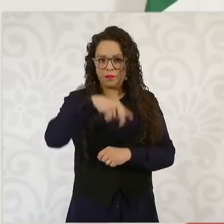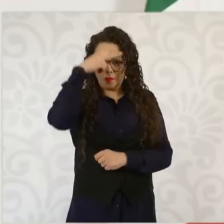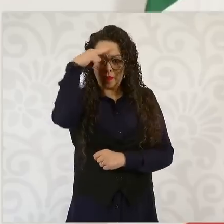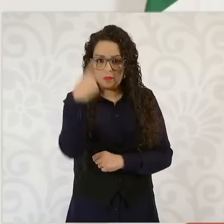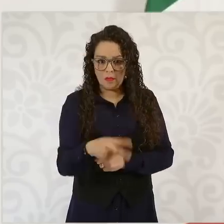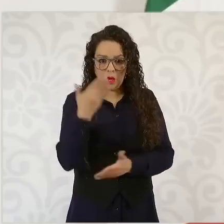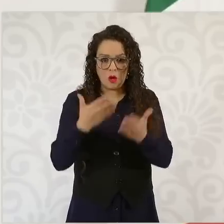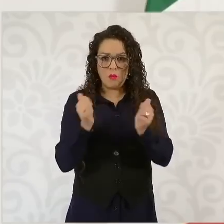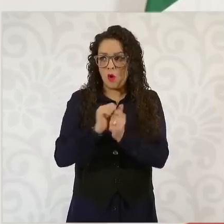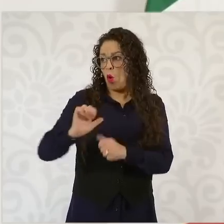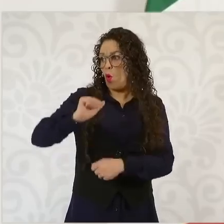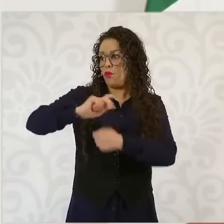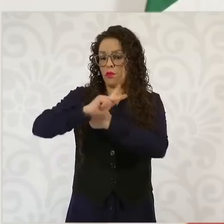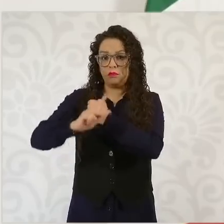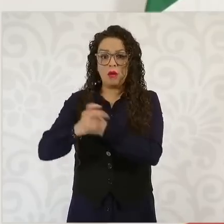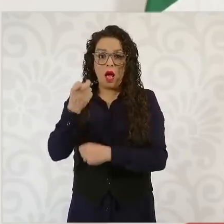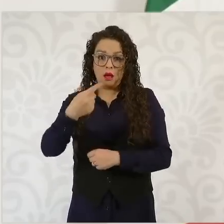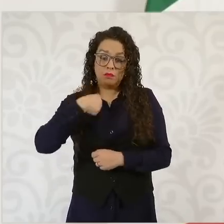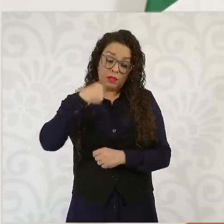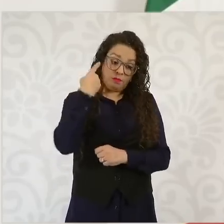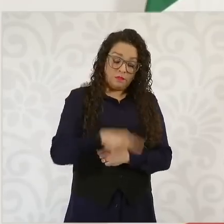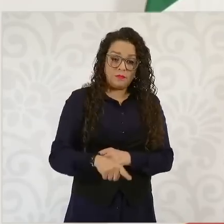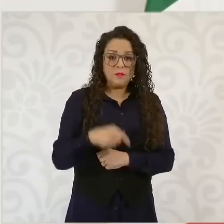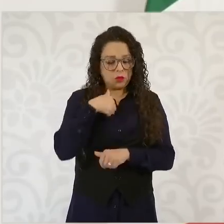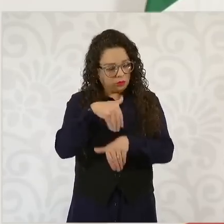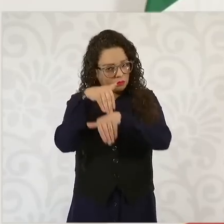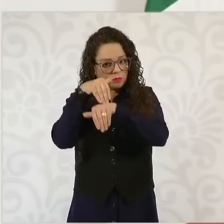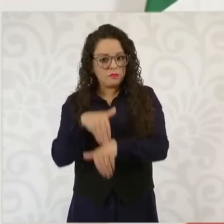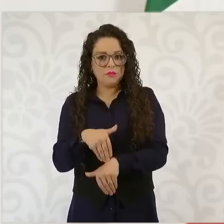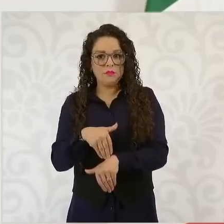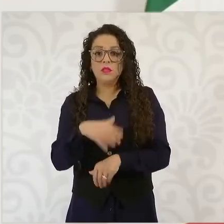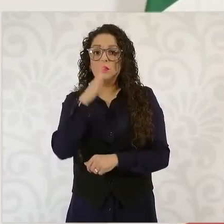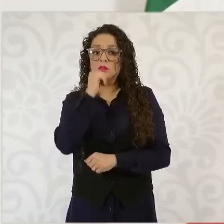las instrucciones que tengo no les puedo dar detalles de la negoción ser una imprudencia